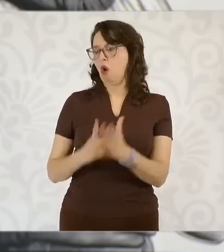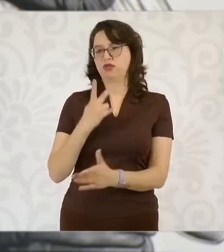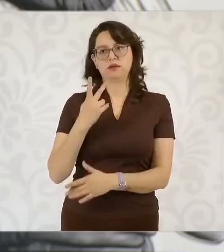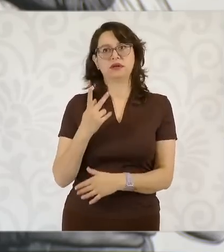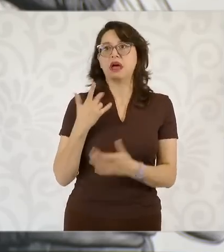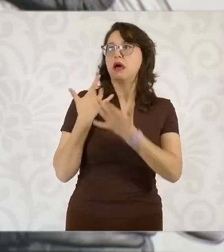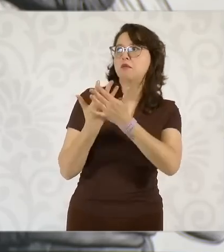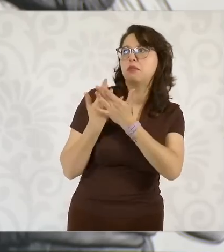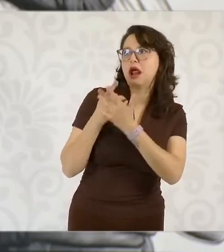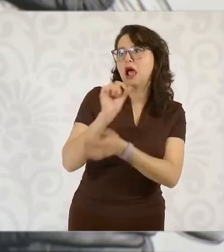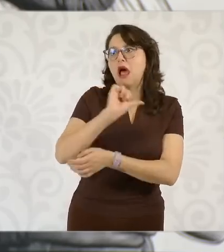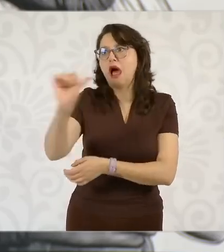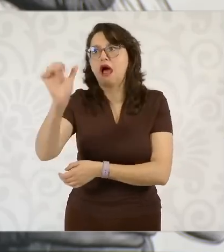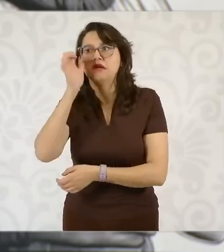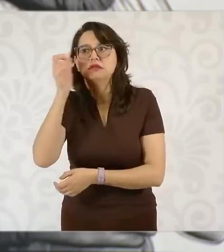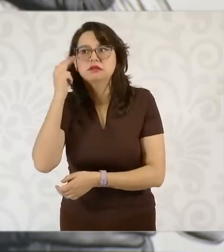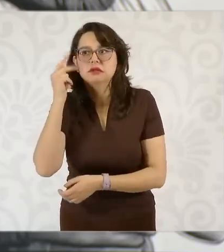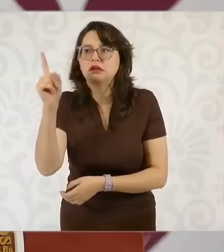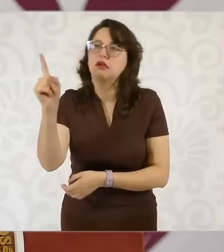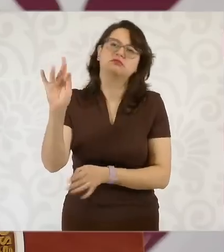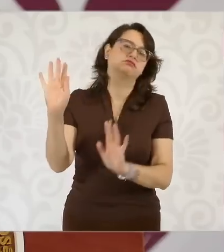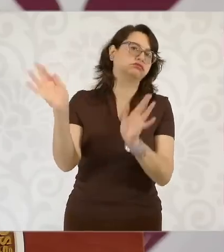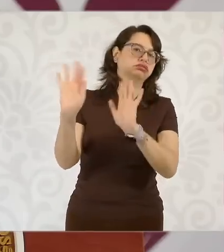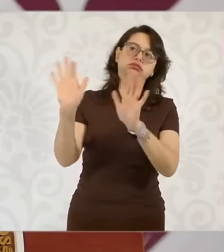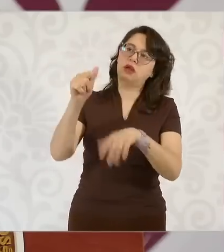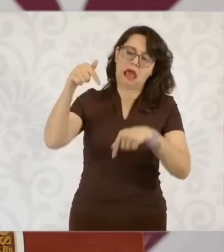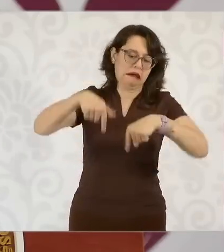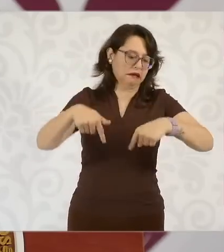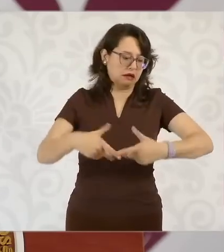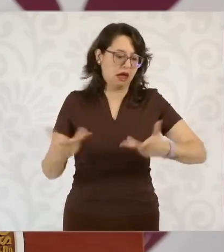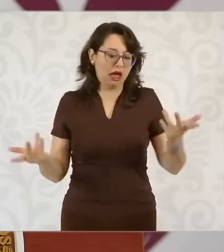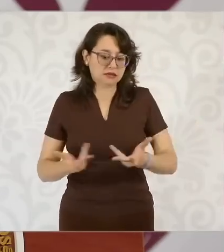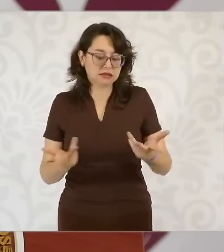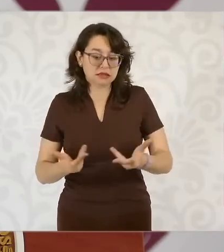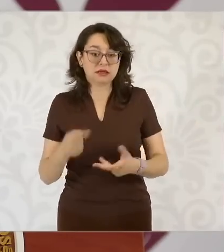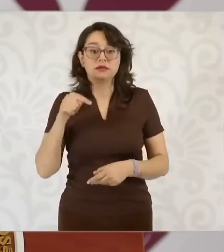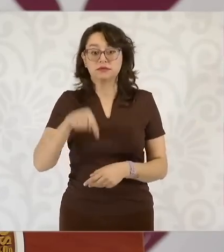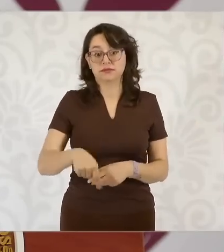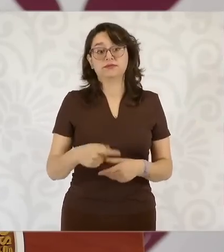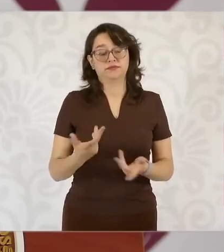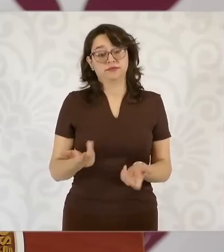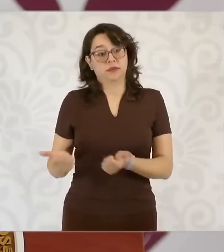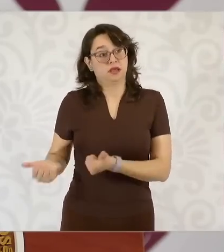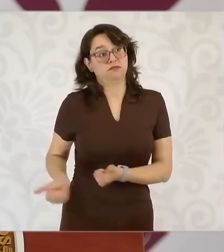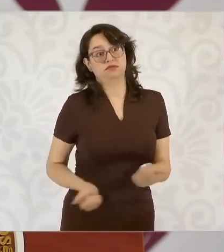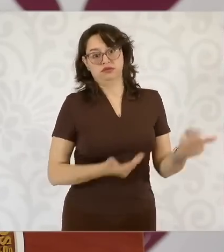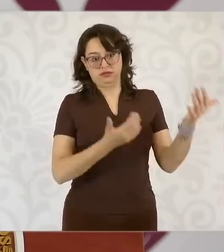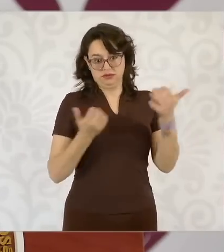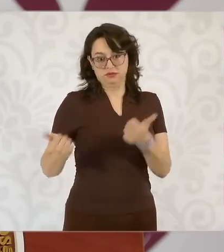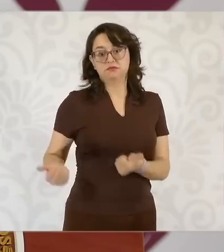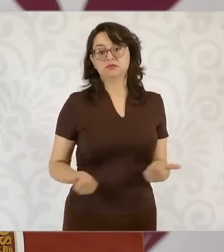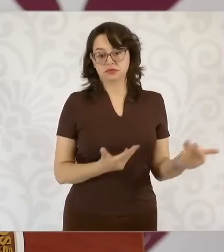la relocalización de las empresas entonces México ha aumentado su exportación a los Estados Unidos